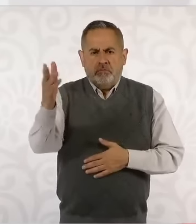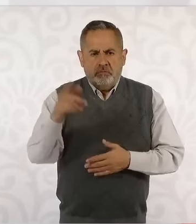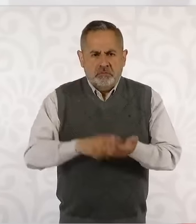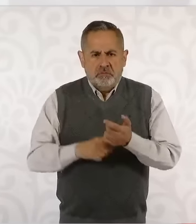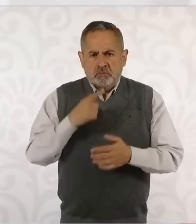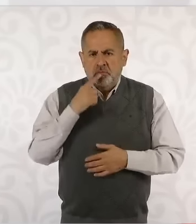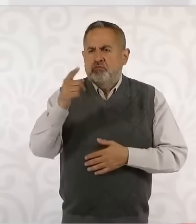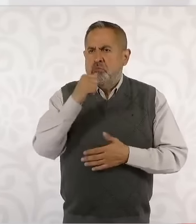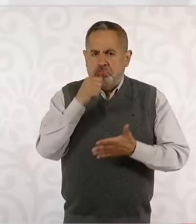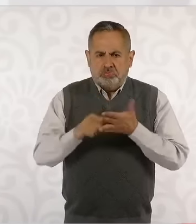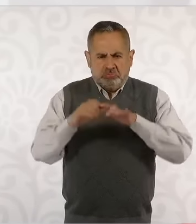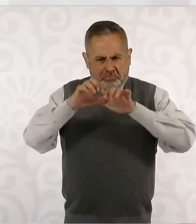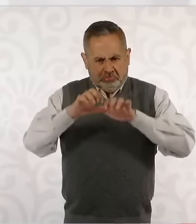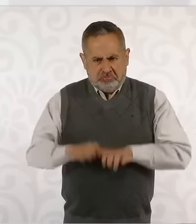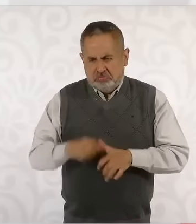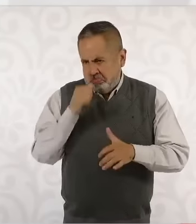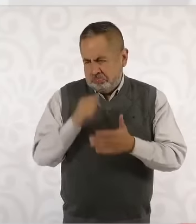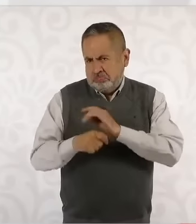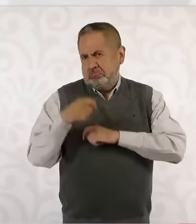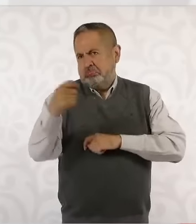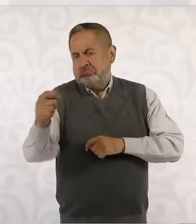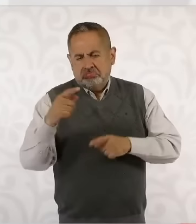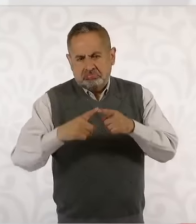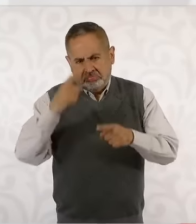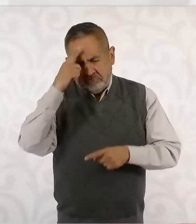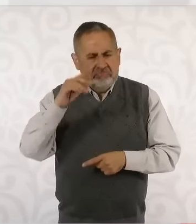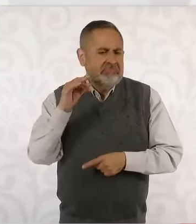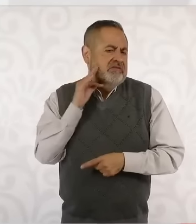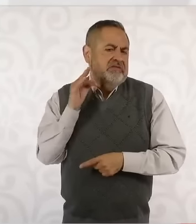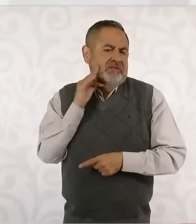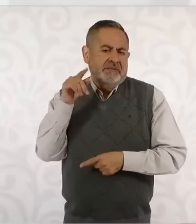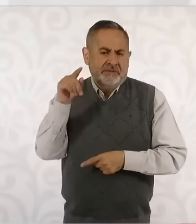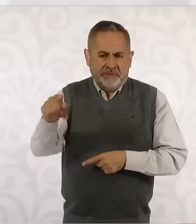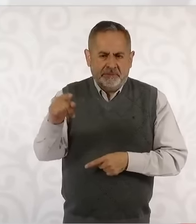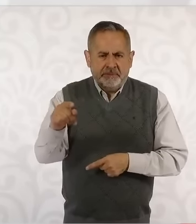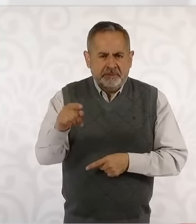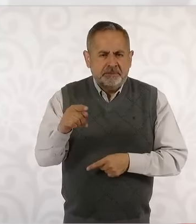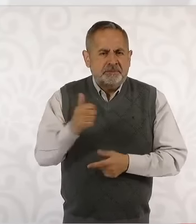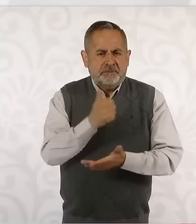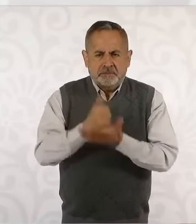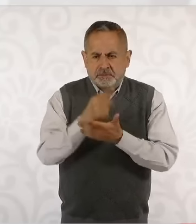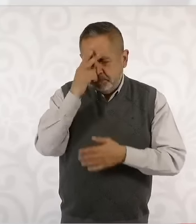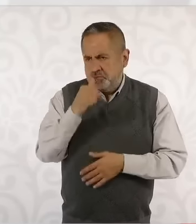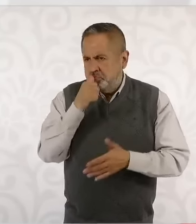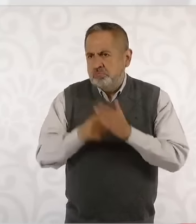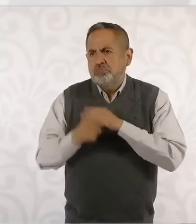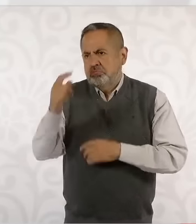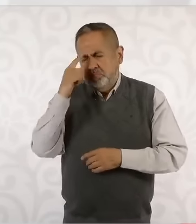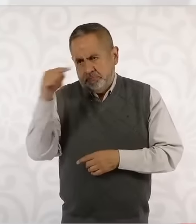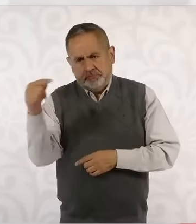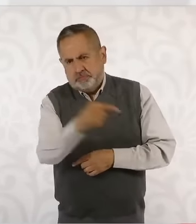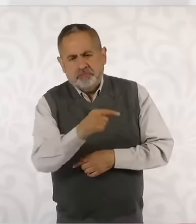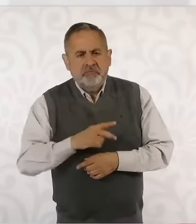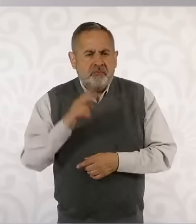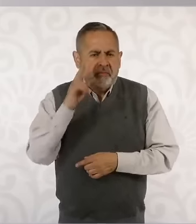que mando por escrito a la fiscal de justicia de la Ciudad de México y ya veré con ella pues